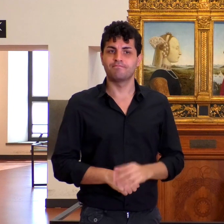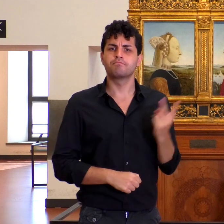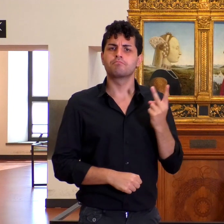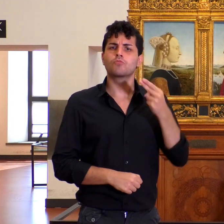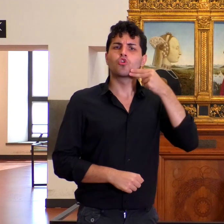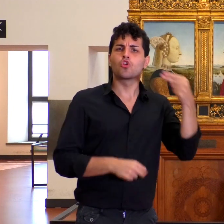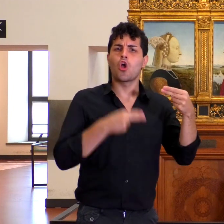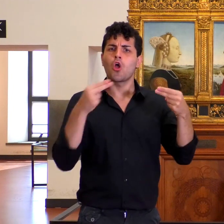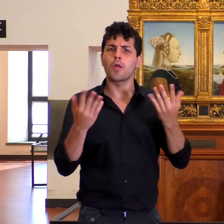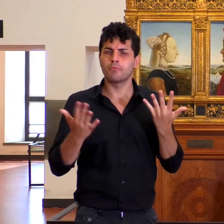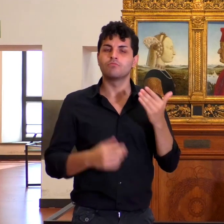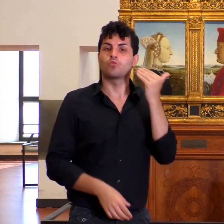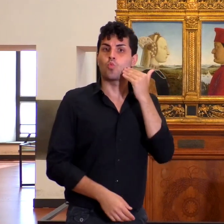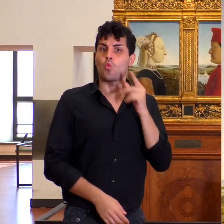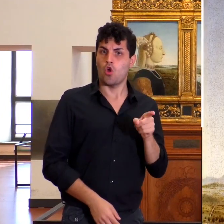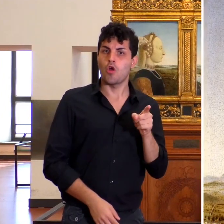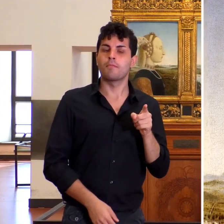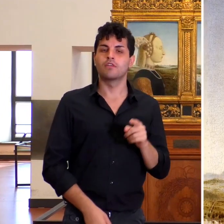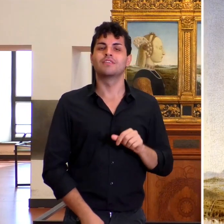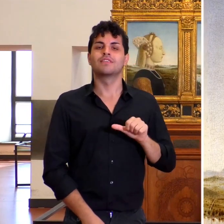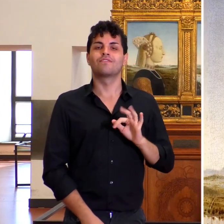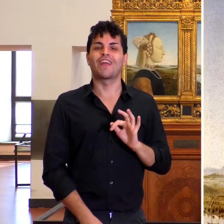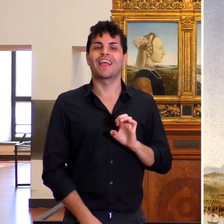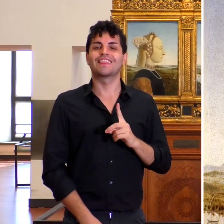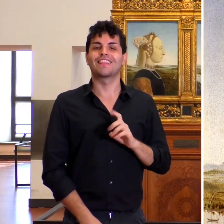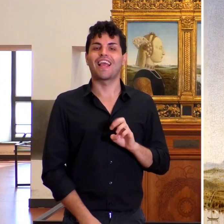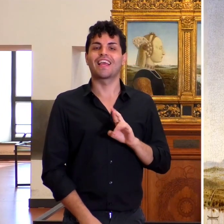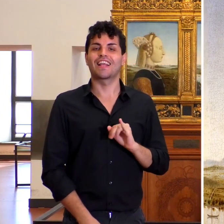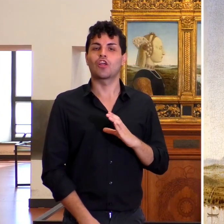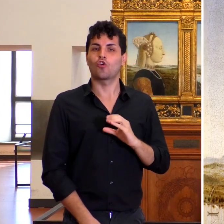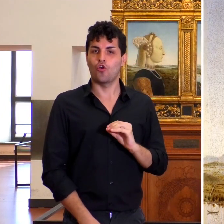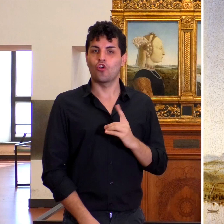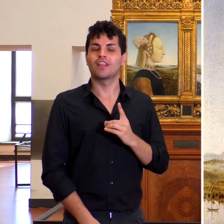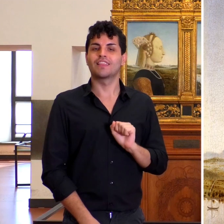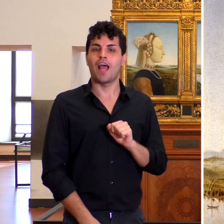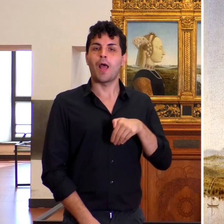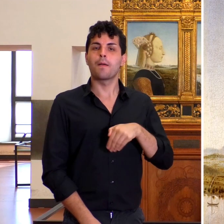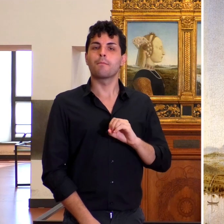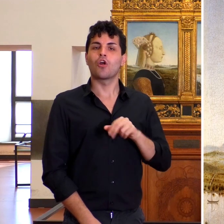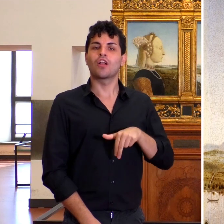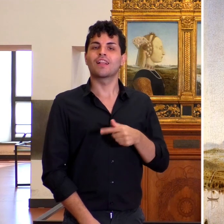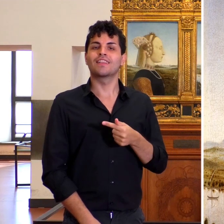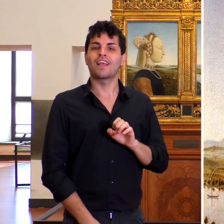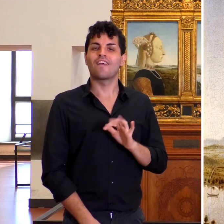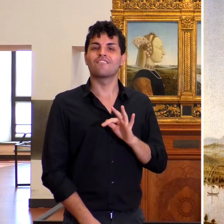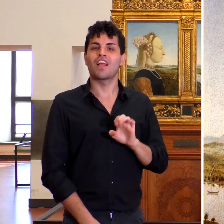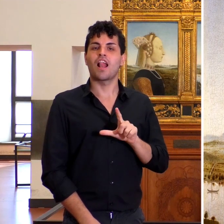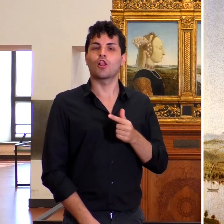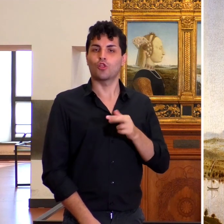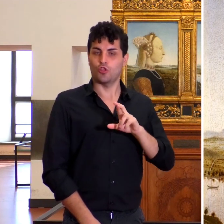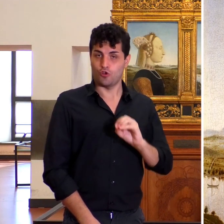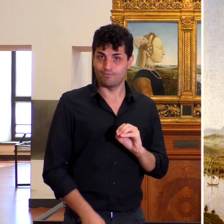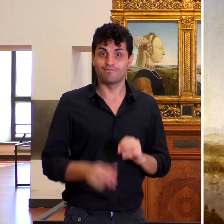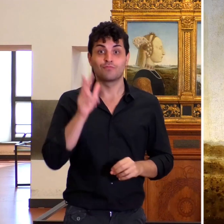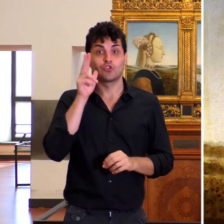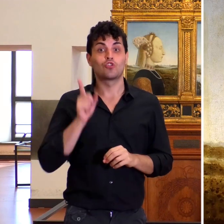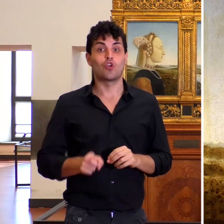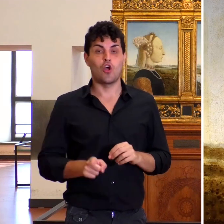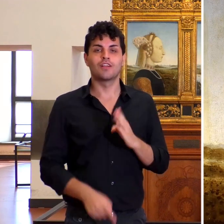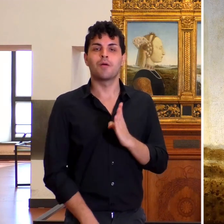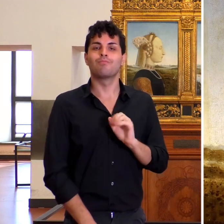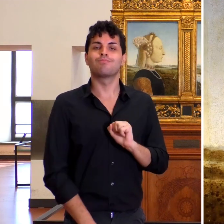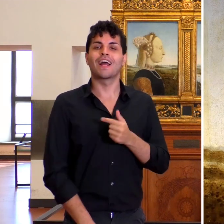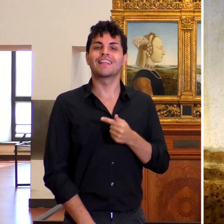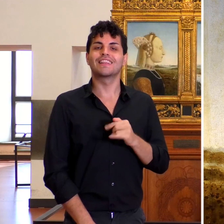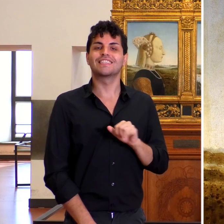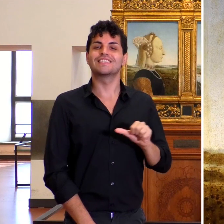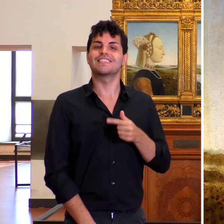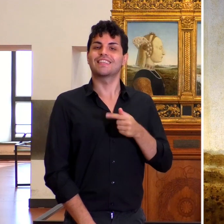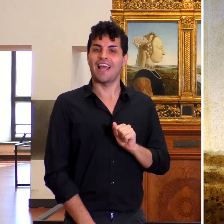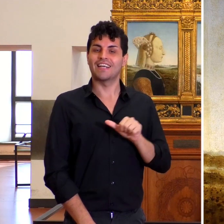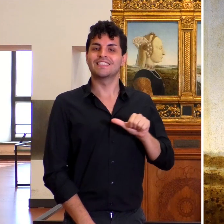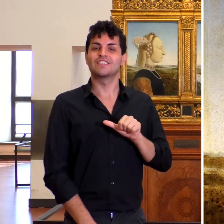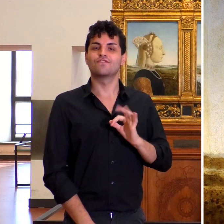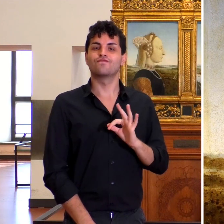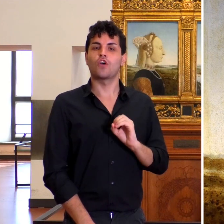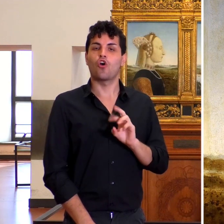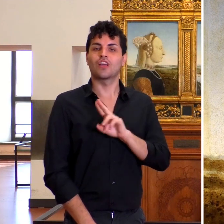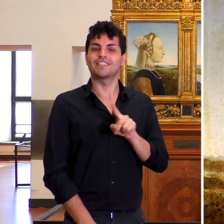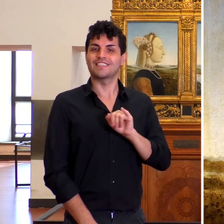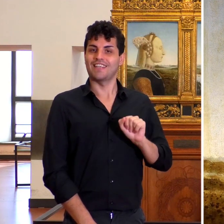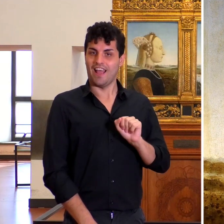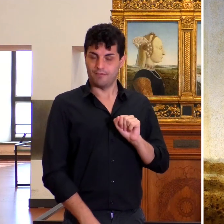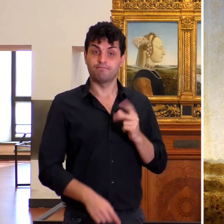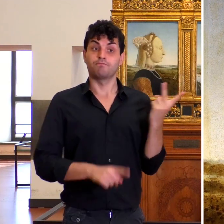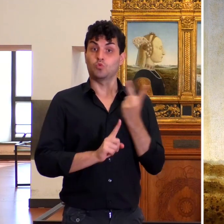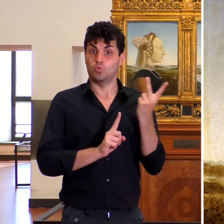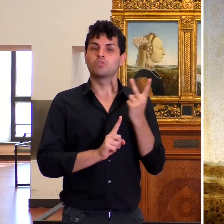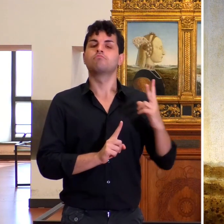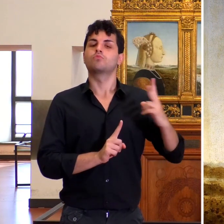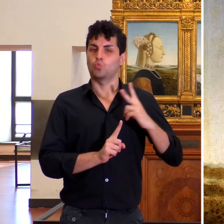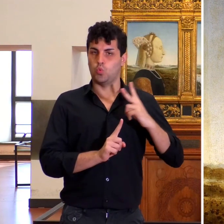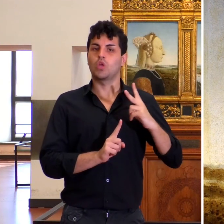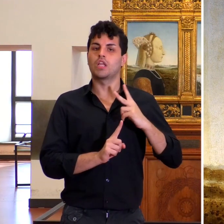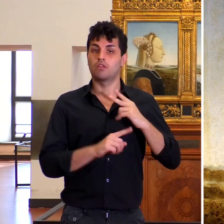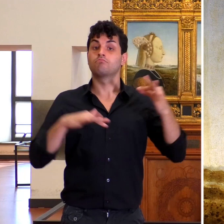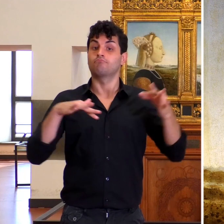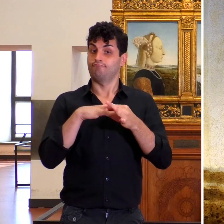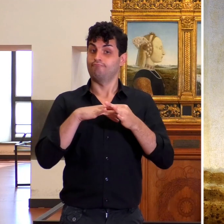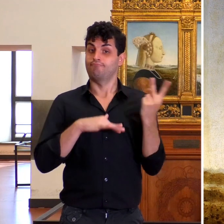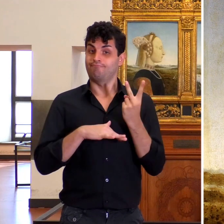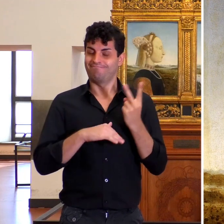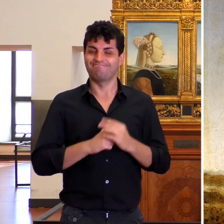e sono Federico da Montefeltro e Battista Sforza, marito e moglie.